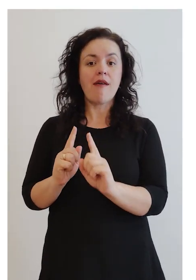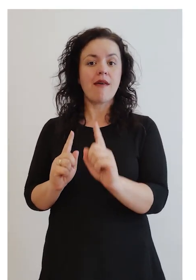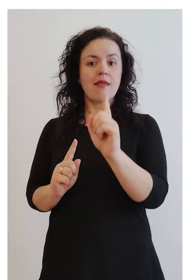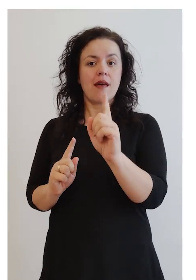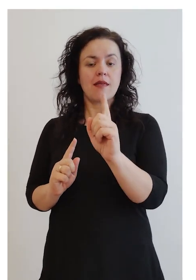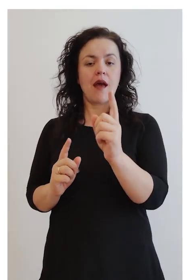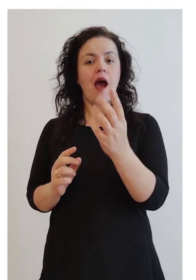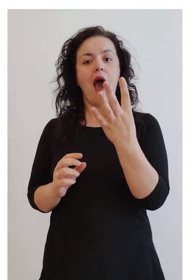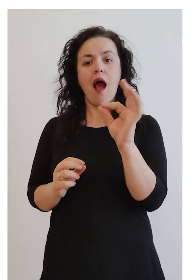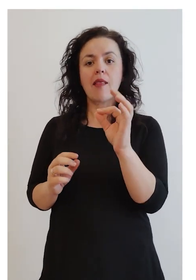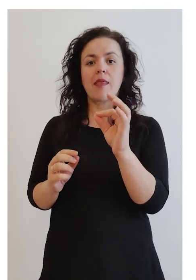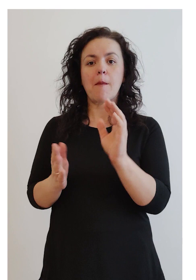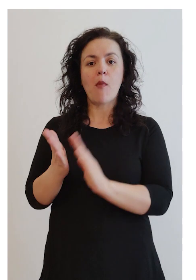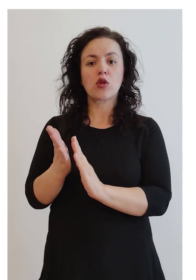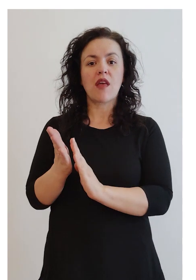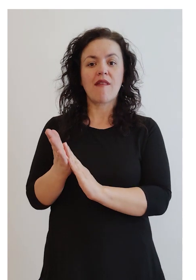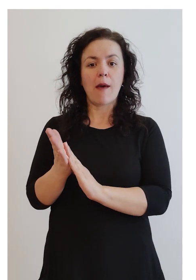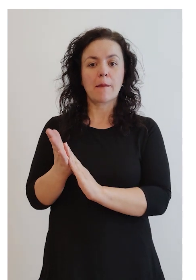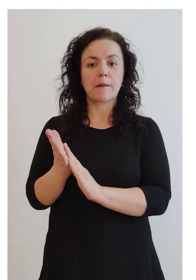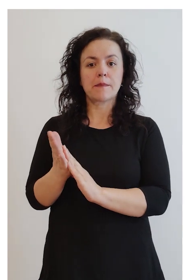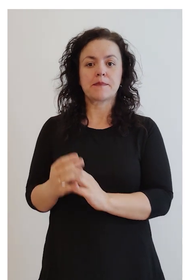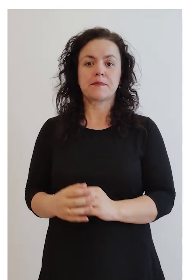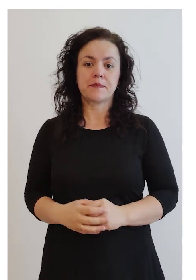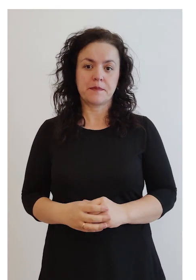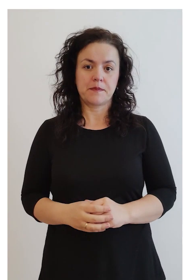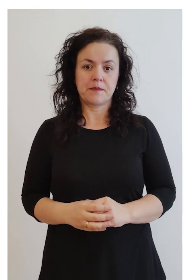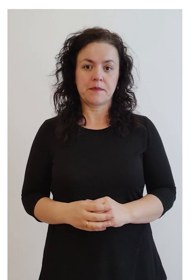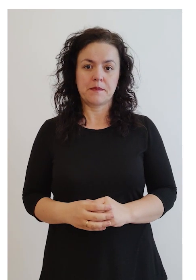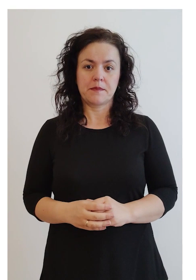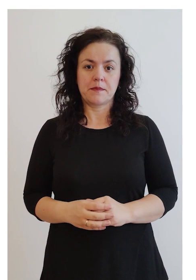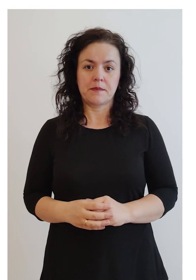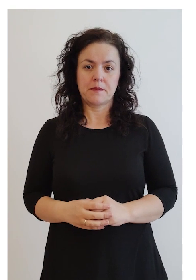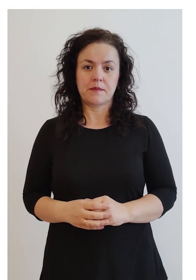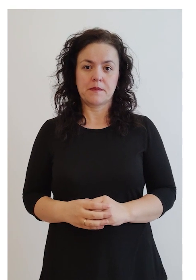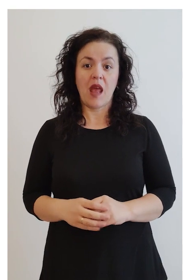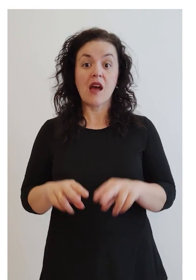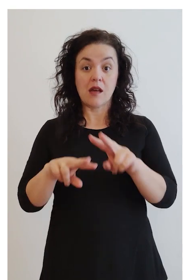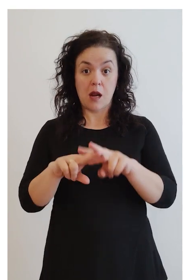Rămâneți în siguranță. Informați-vă! Ajungerea la destinație